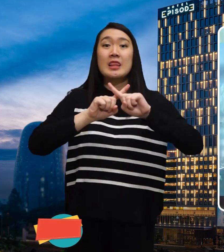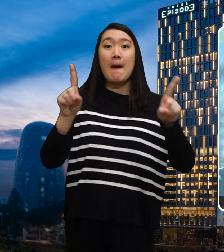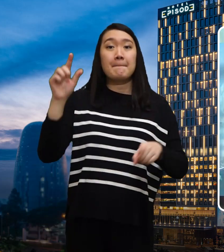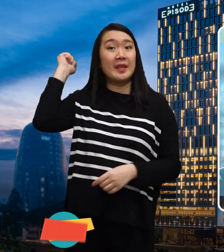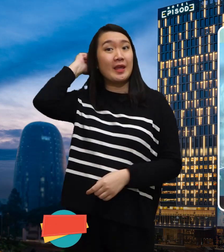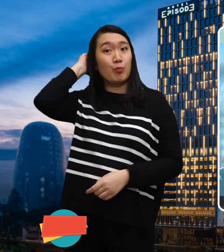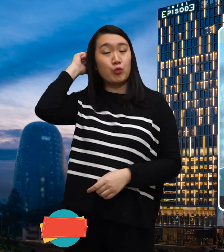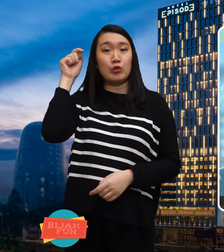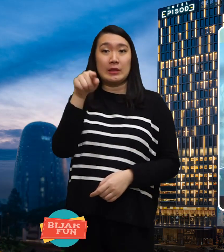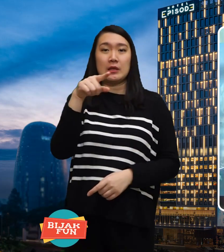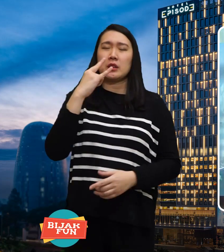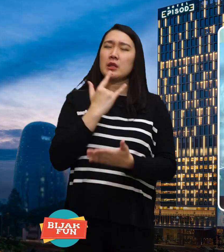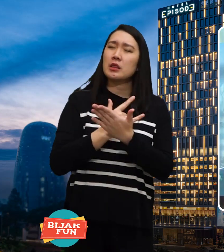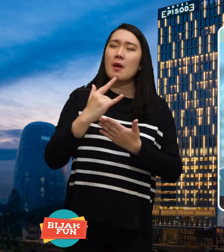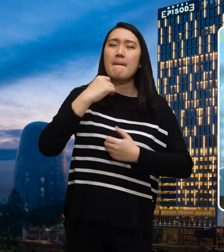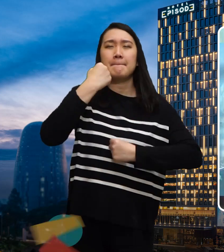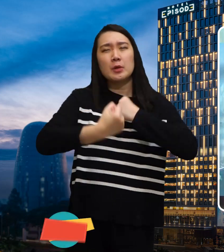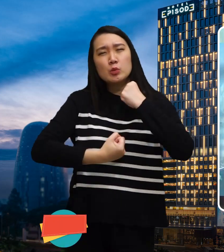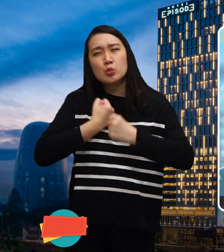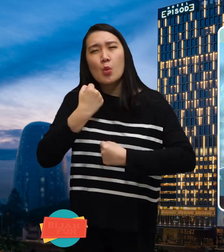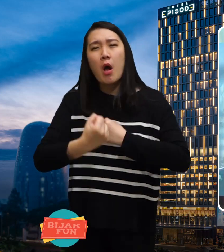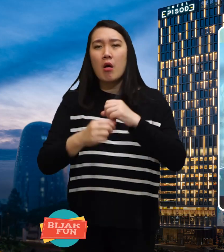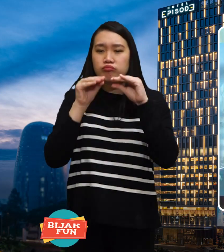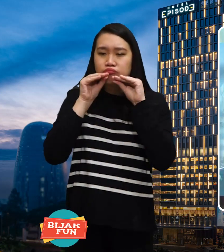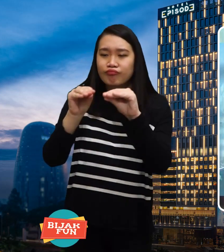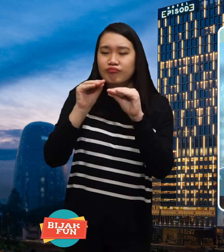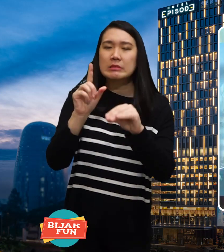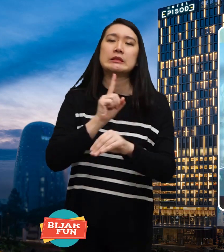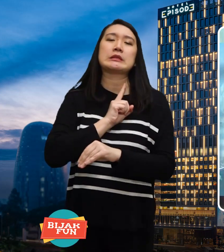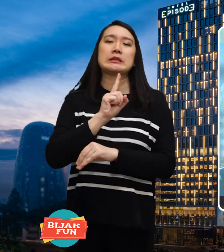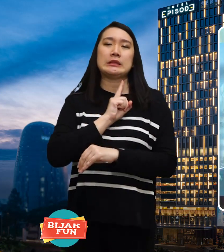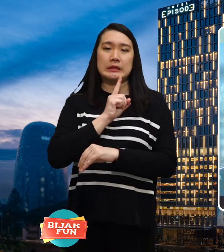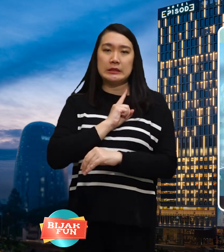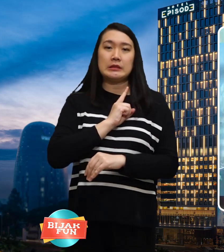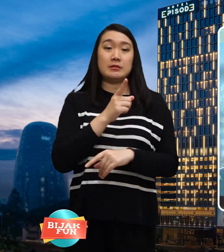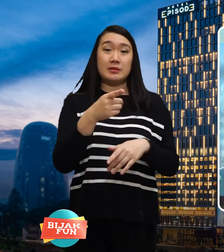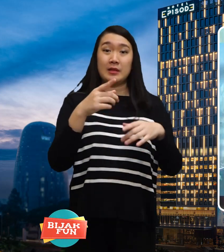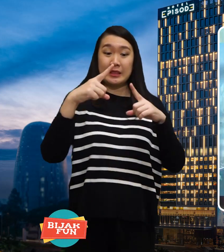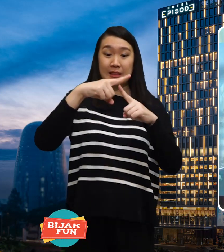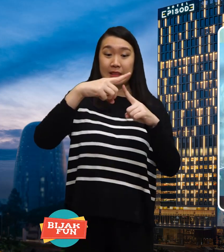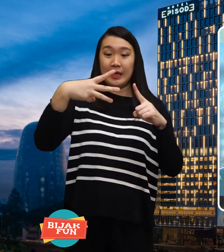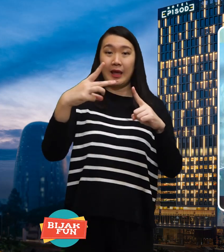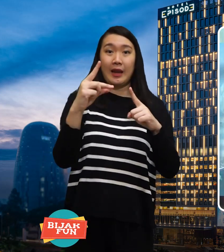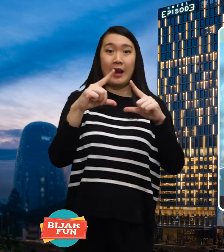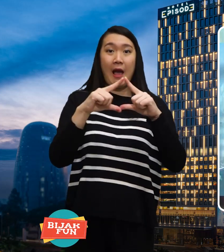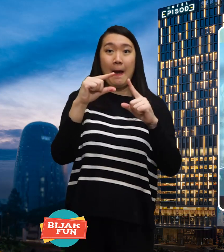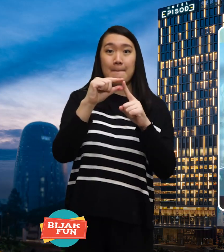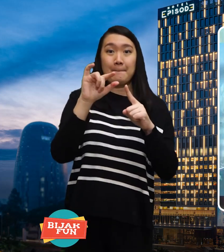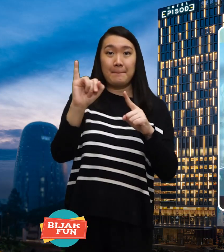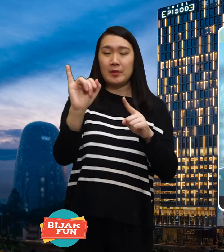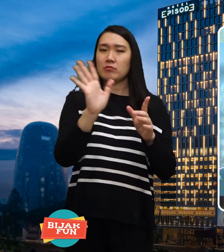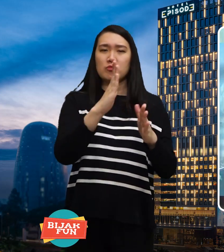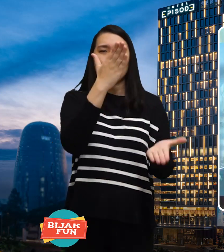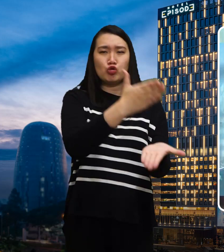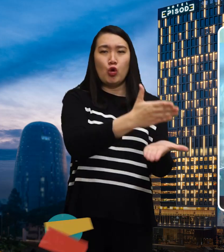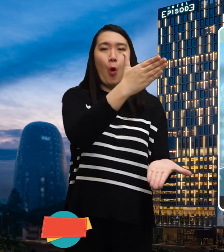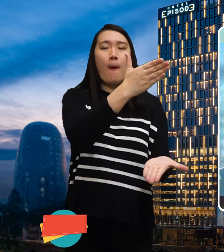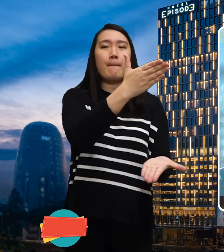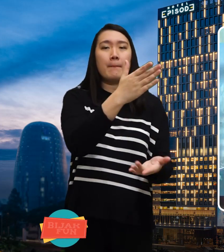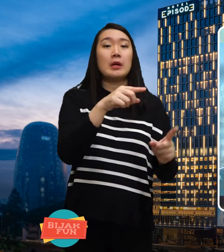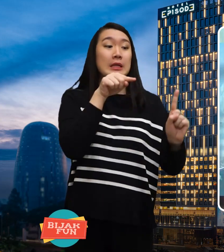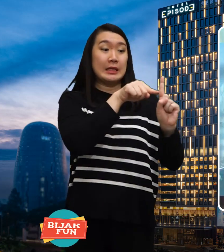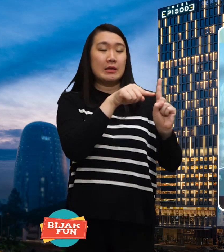Tetapi Ibunya tetap berjuang untuk mengajarkan sendiri dan menghentikan terapi.